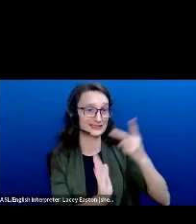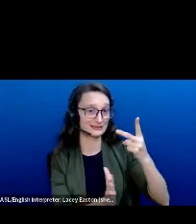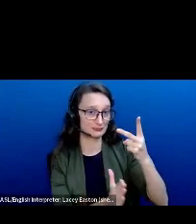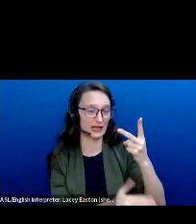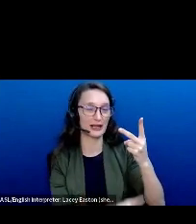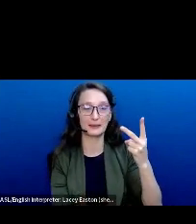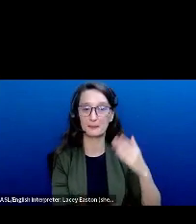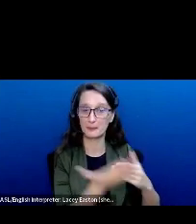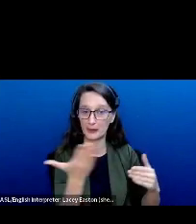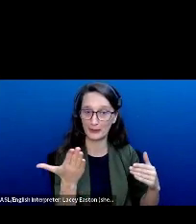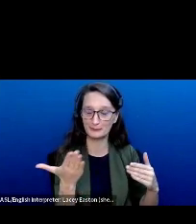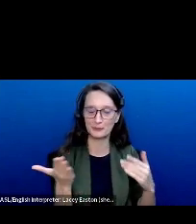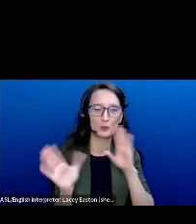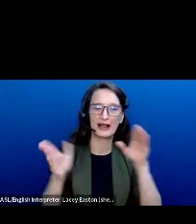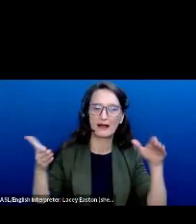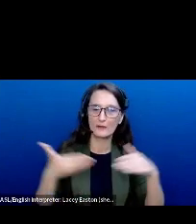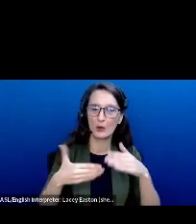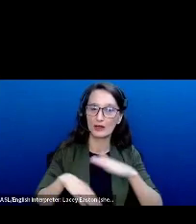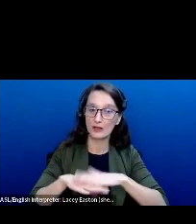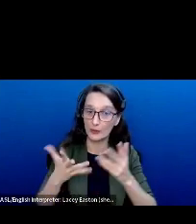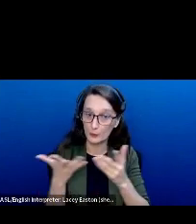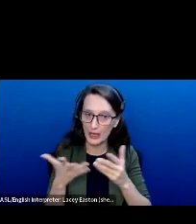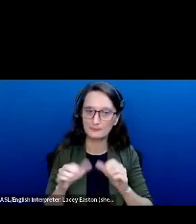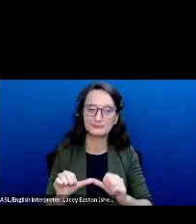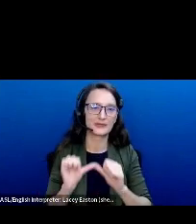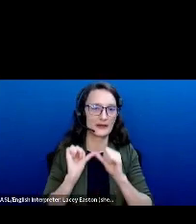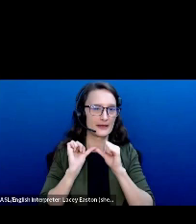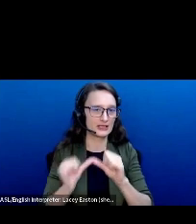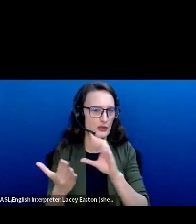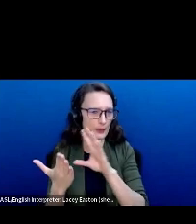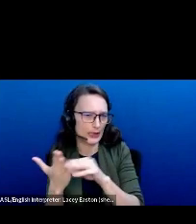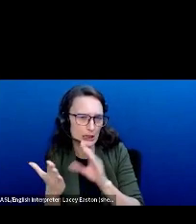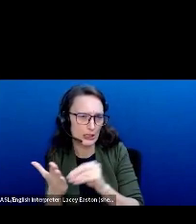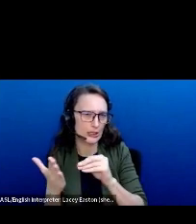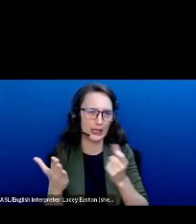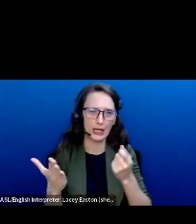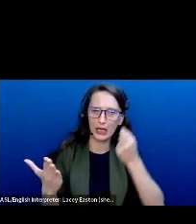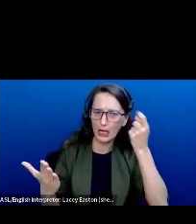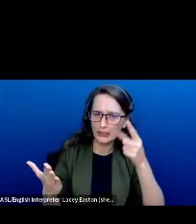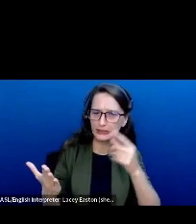continuar el aprendizaje y la comprensión de las garantías procesales. Escucharemos a